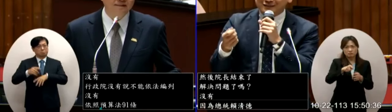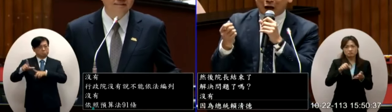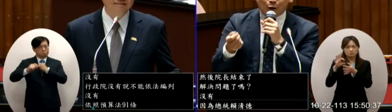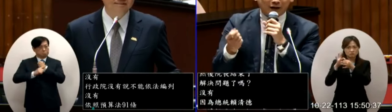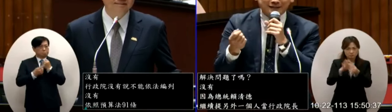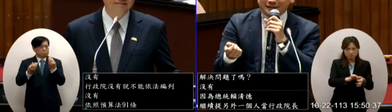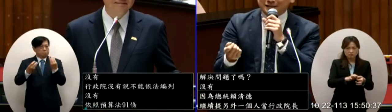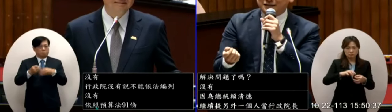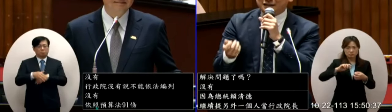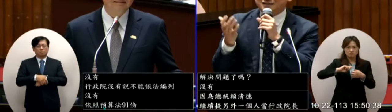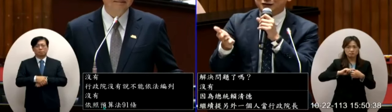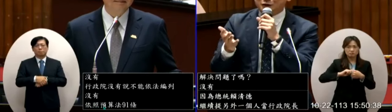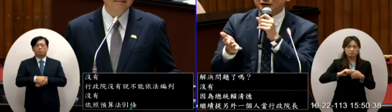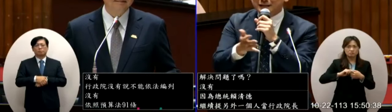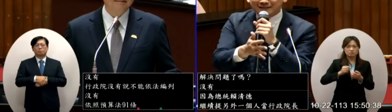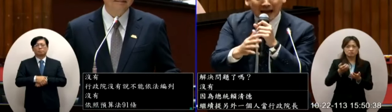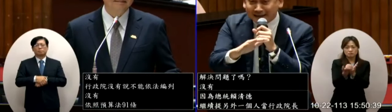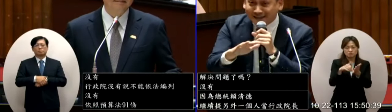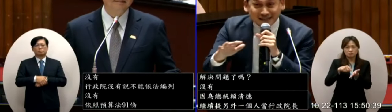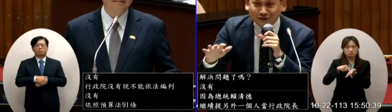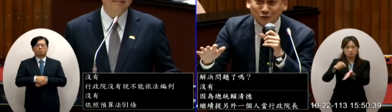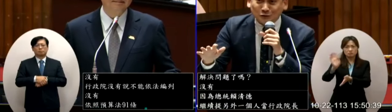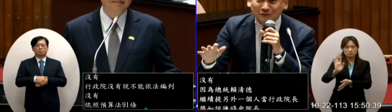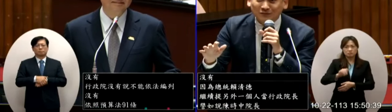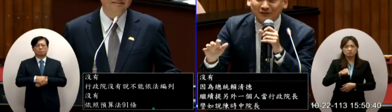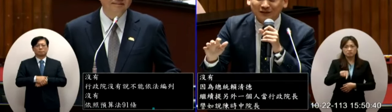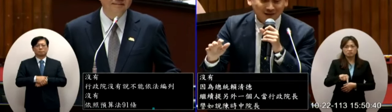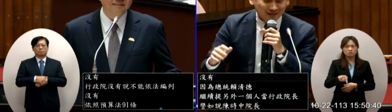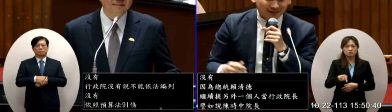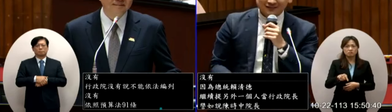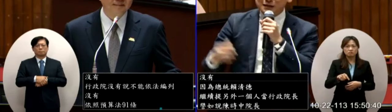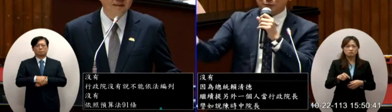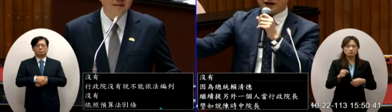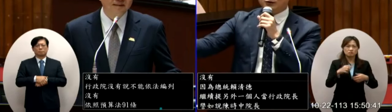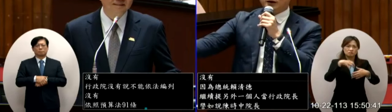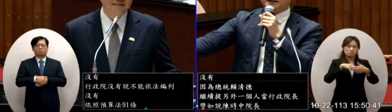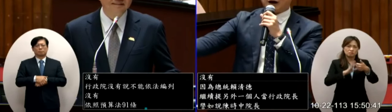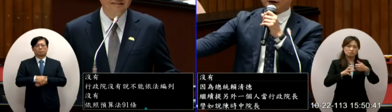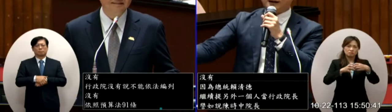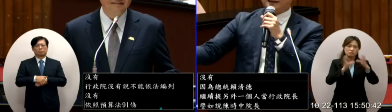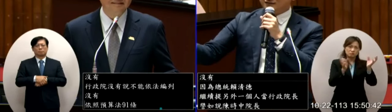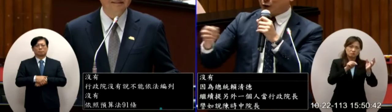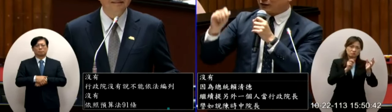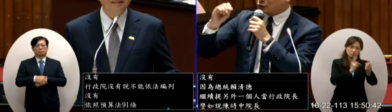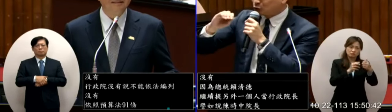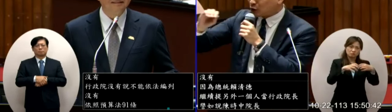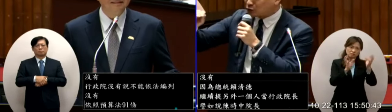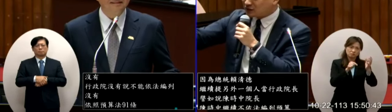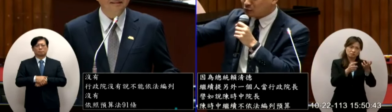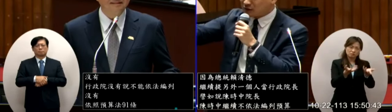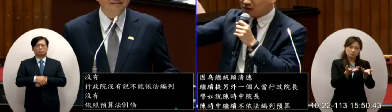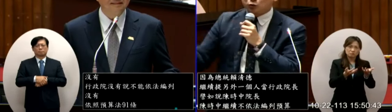倒閣這件事情解決了哪一個僵局 日本如果你倒閣 對訴求最新民意